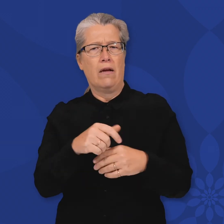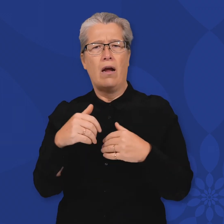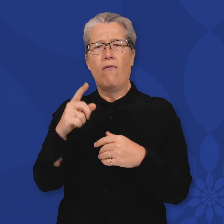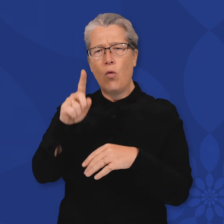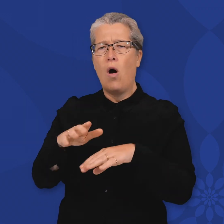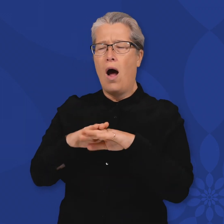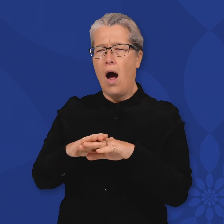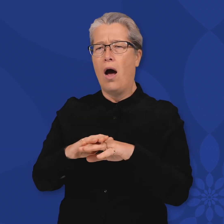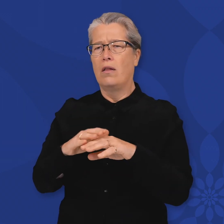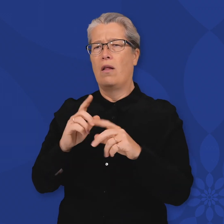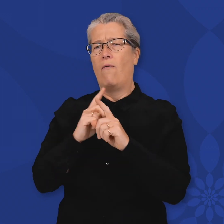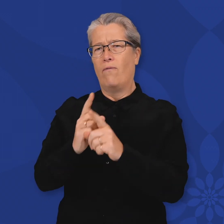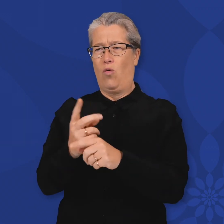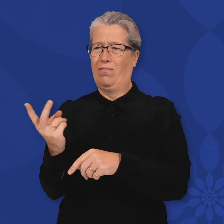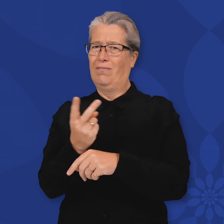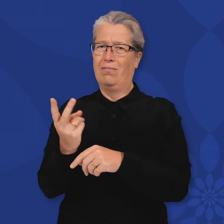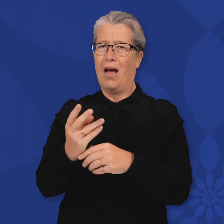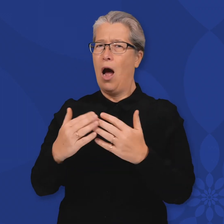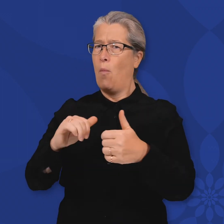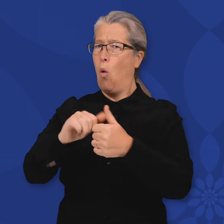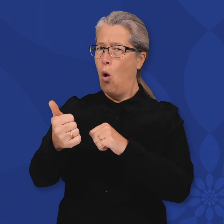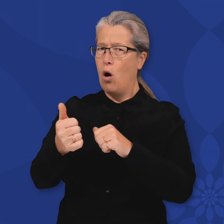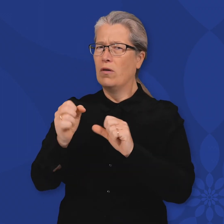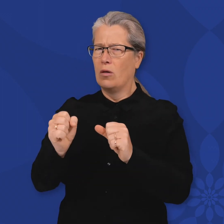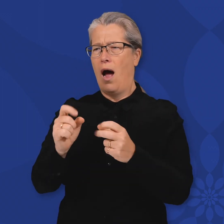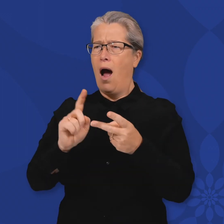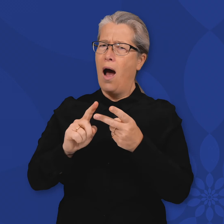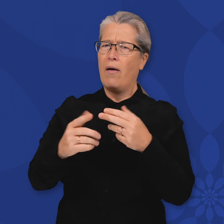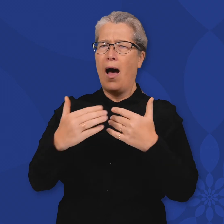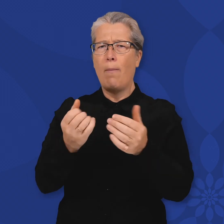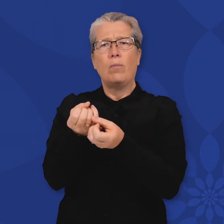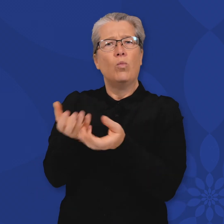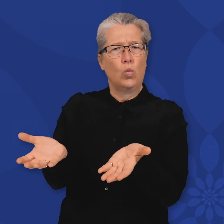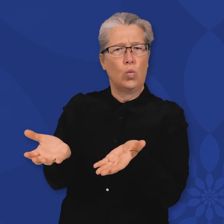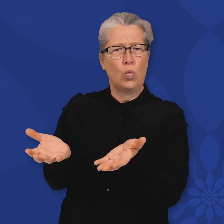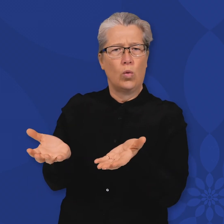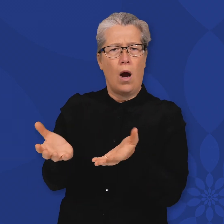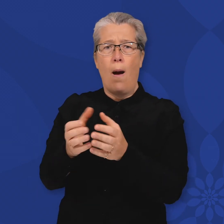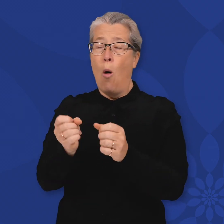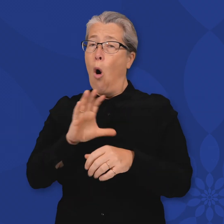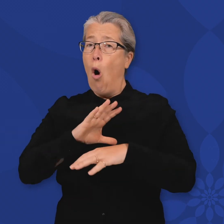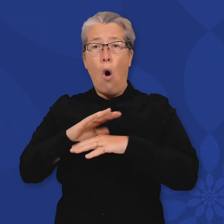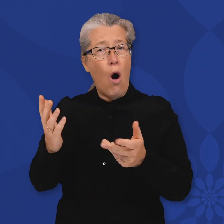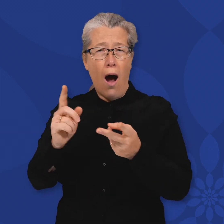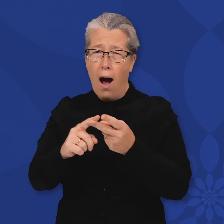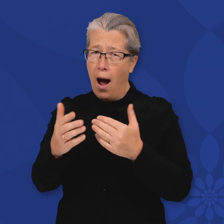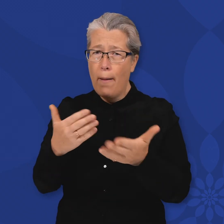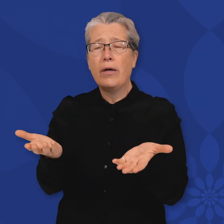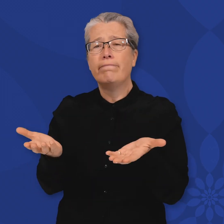annat arbete i enlighet med arbetsavtalet eller, om sådant arbete inte står till buds, -